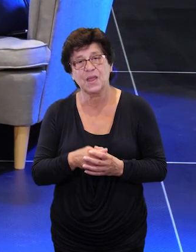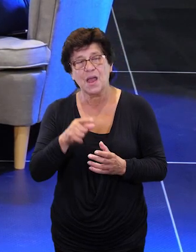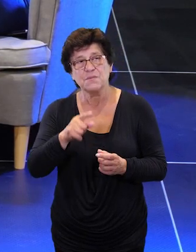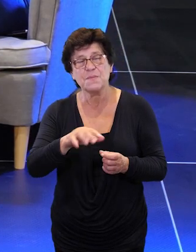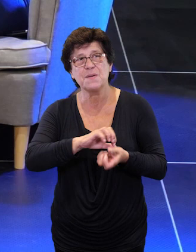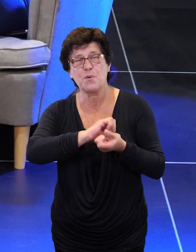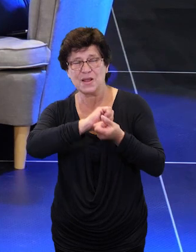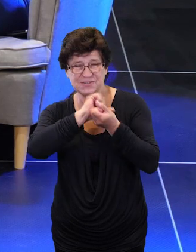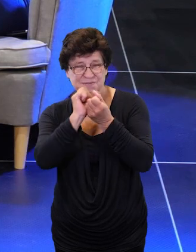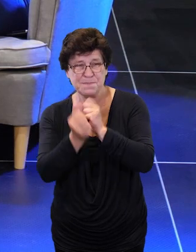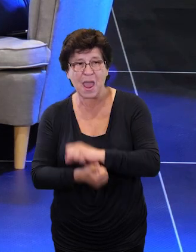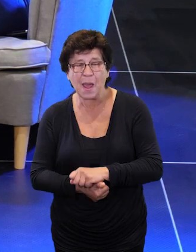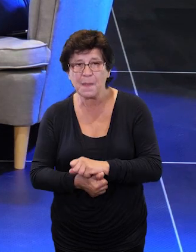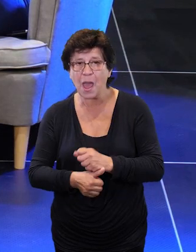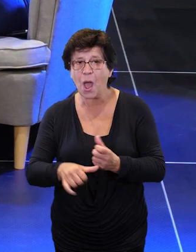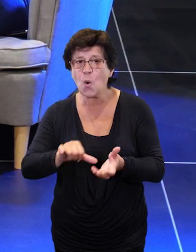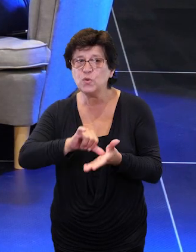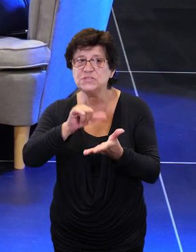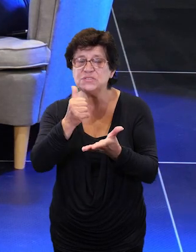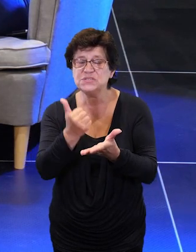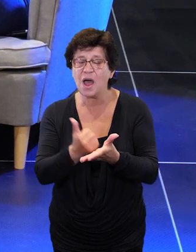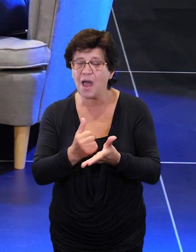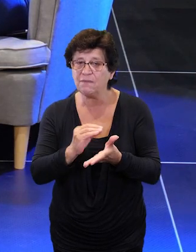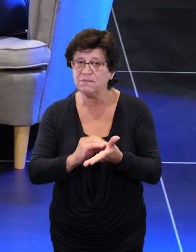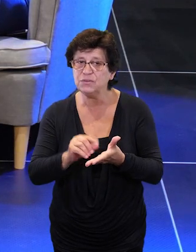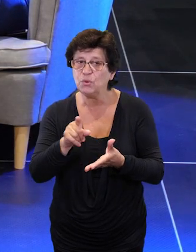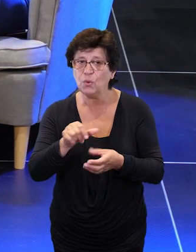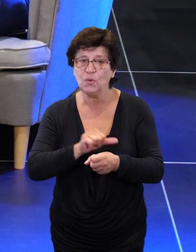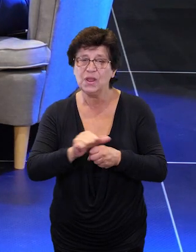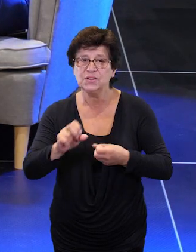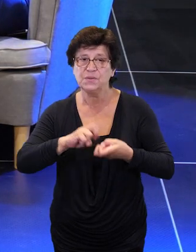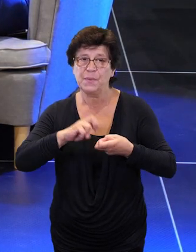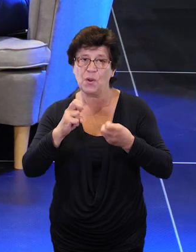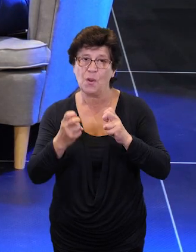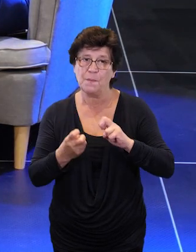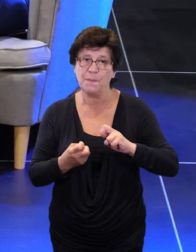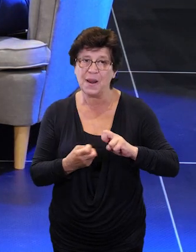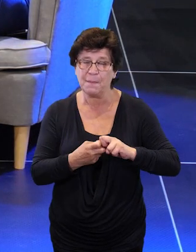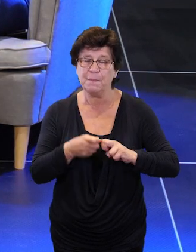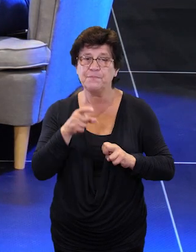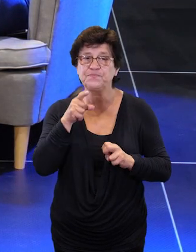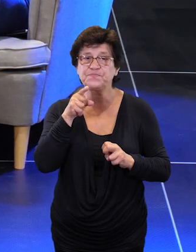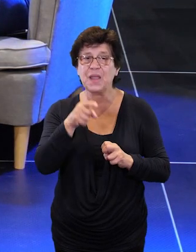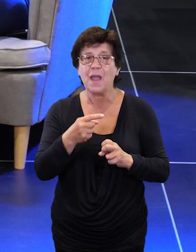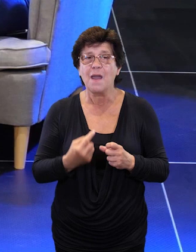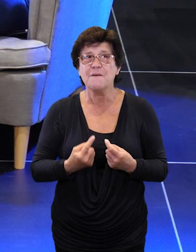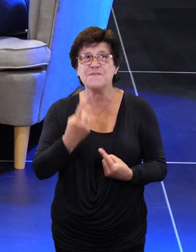Bo duży problem też jest w niektórych zapisach ustawowych,